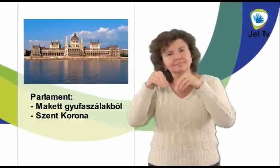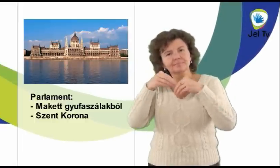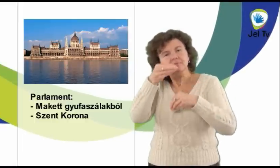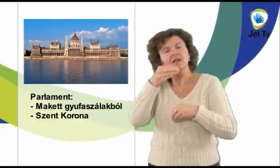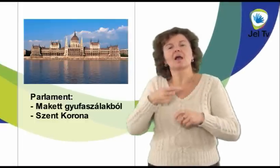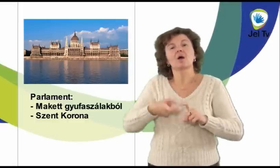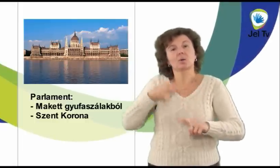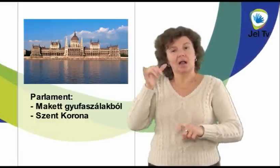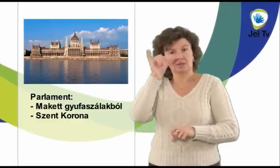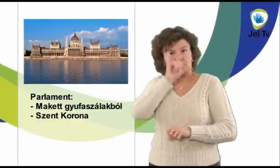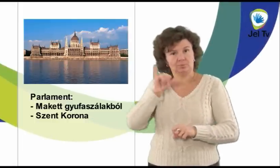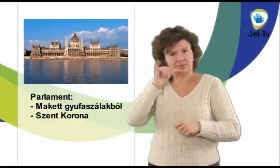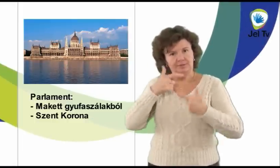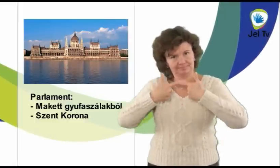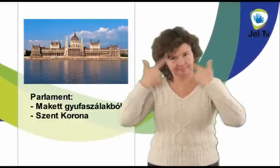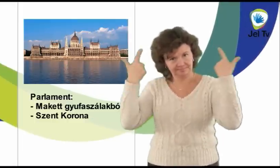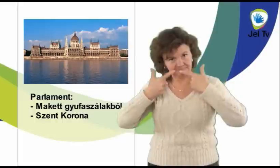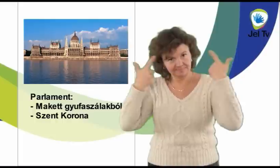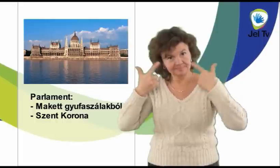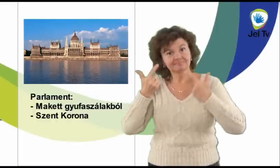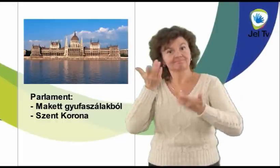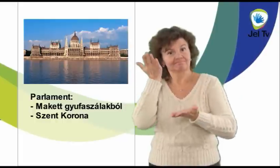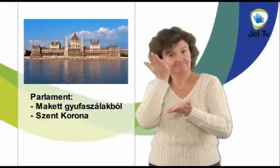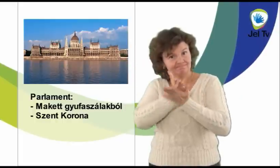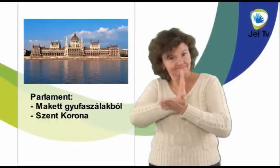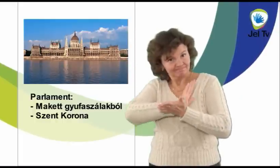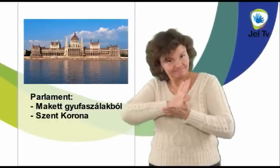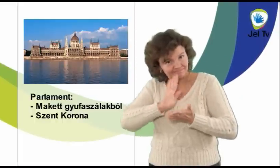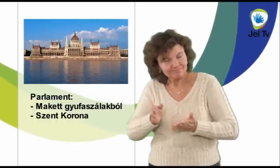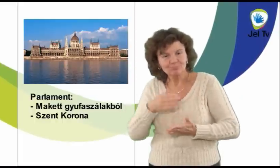Dr.Tapolczai Gergőt interjúvolták meg, aki tájékoztatást adott a rokkant nyugdíjjal kapcsolatban.